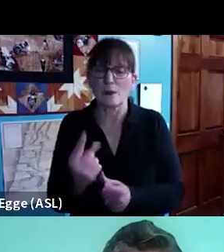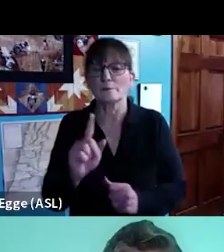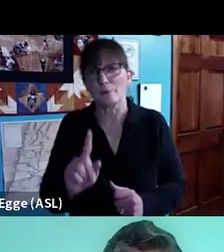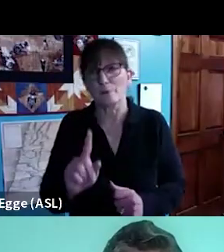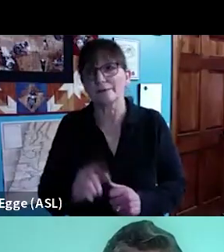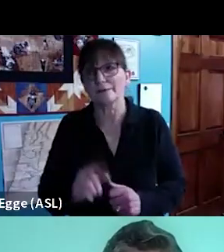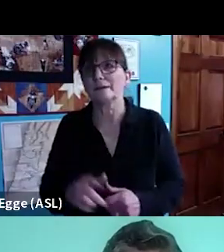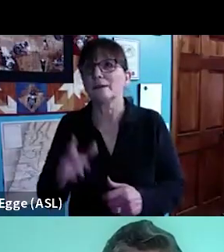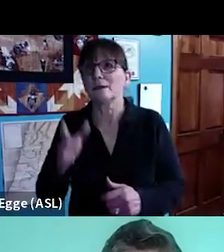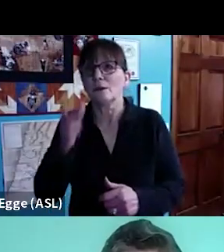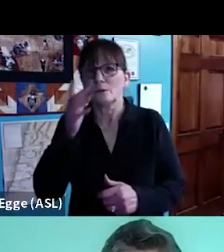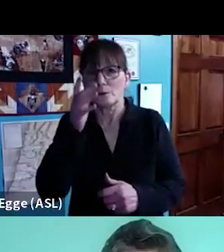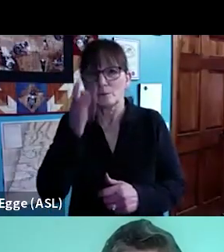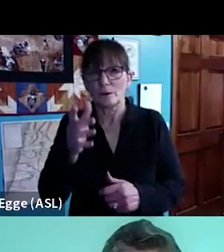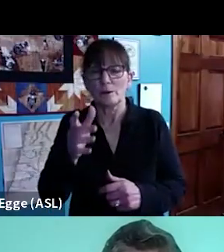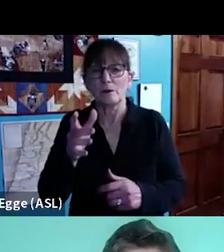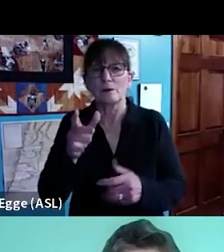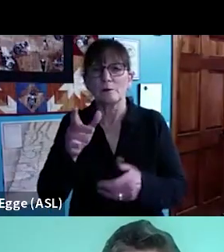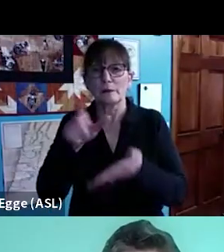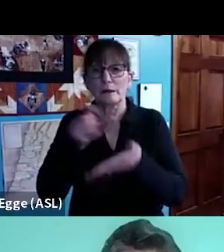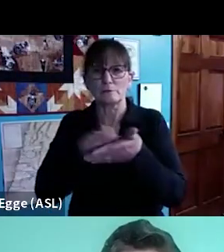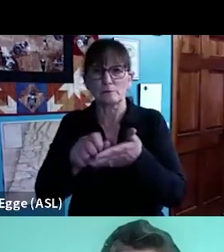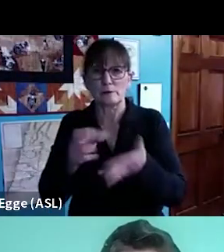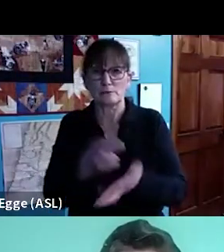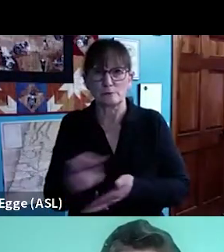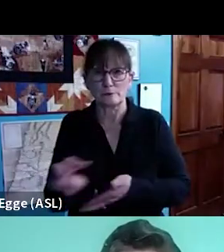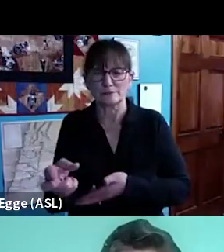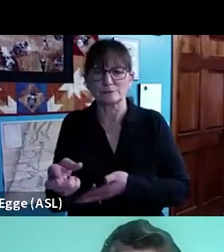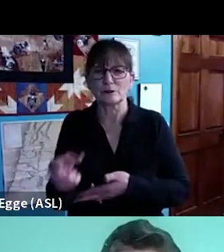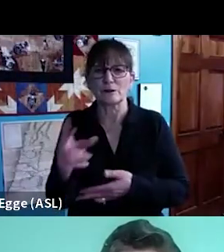y cómo puedes mantenerte actualizado y ponerte en contacto